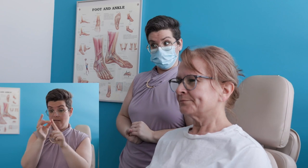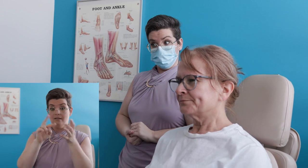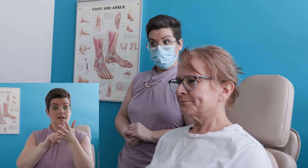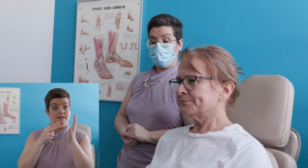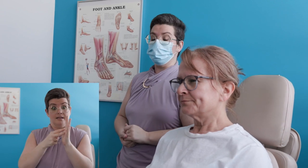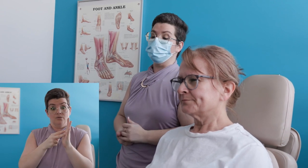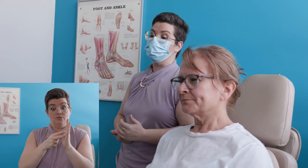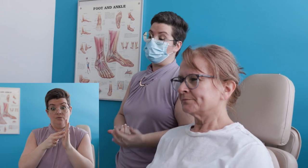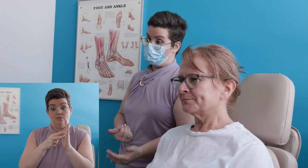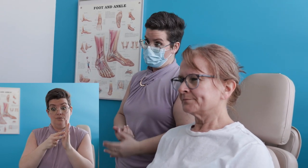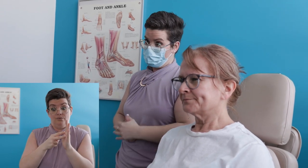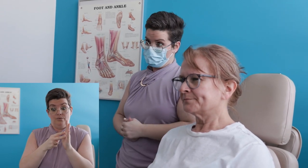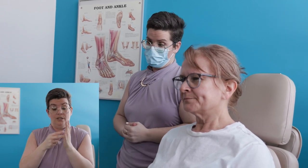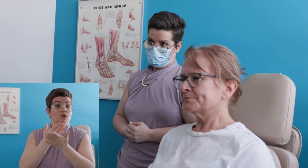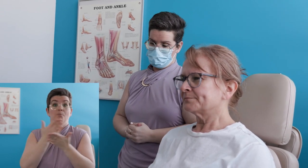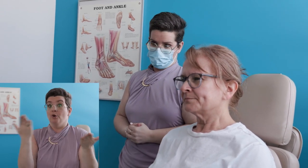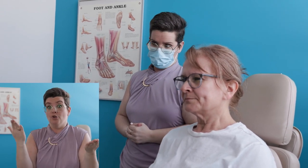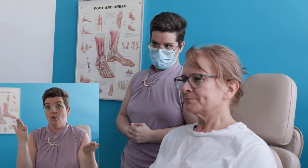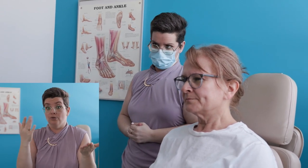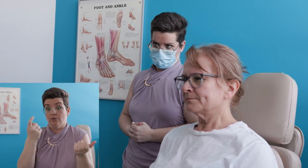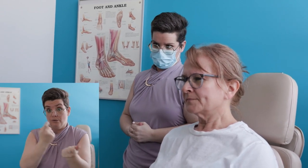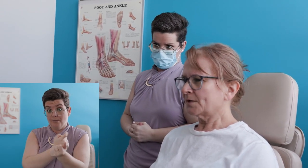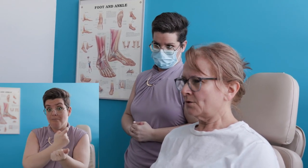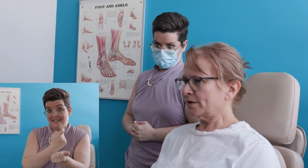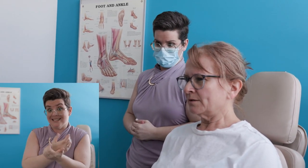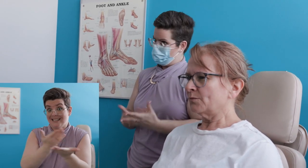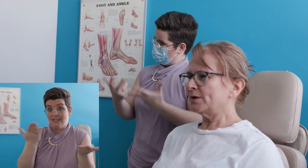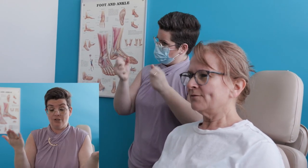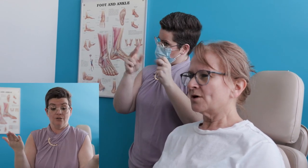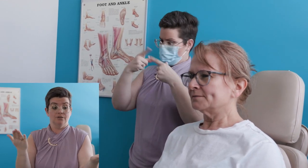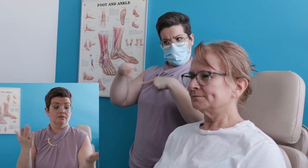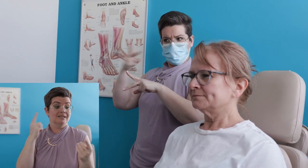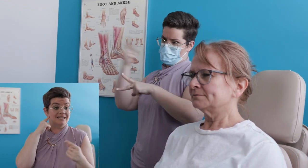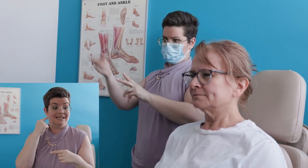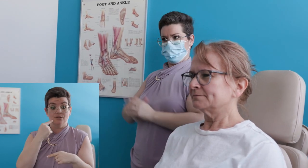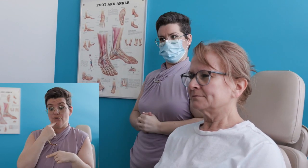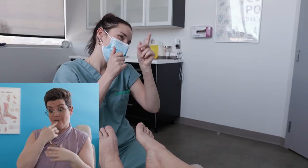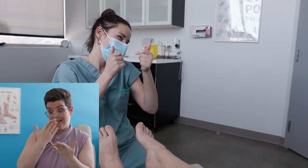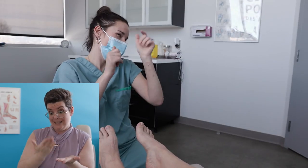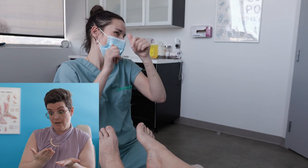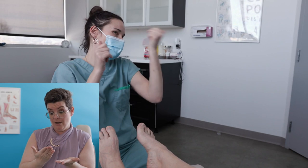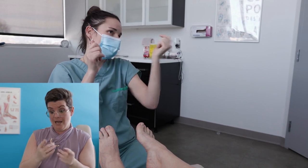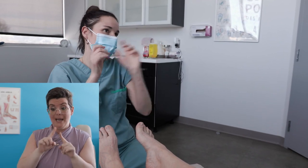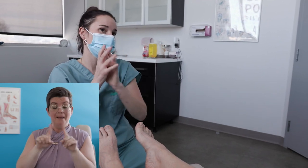dans le sens où il n'y a pas d'autre médecin qui a cette surdité-là,